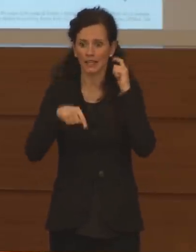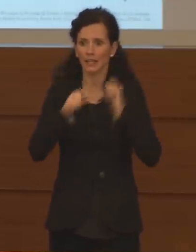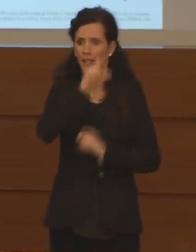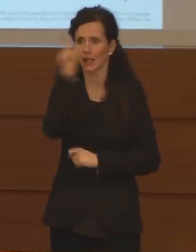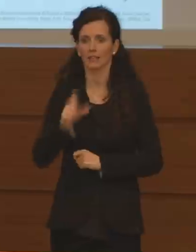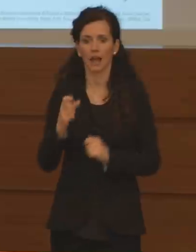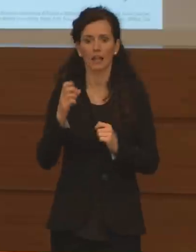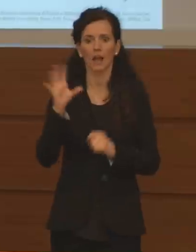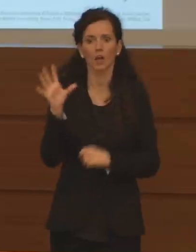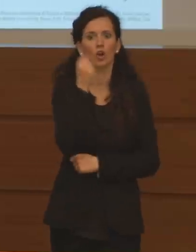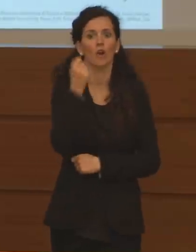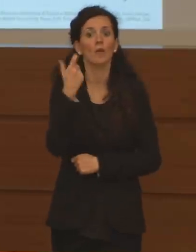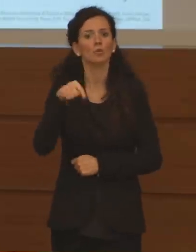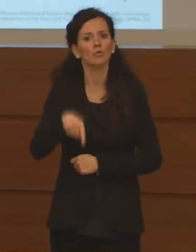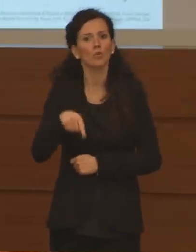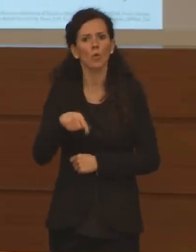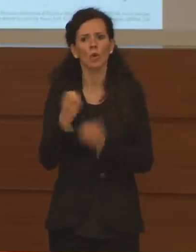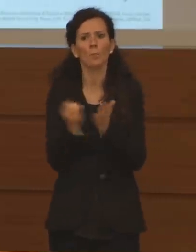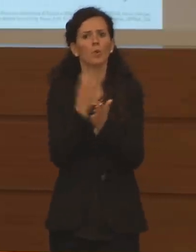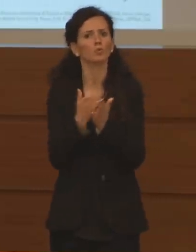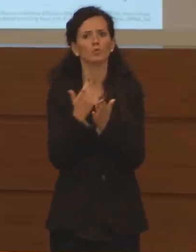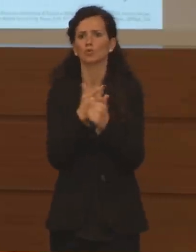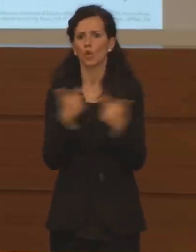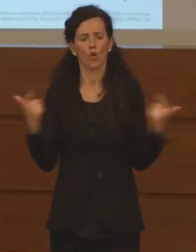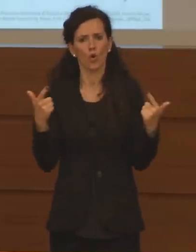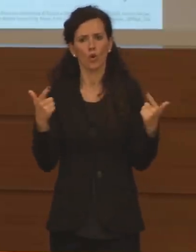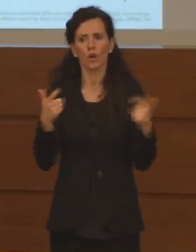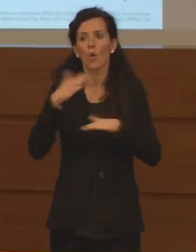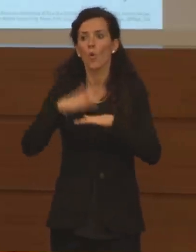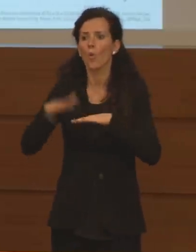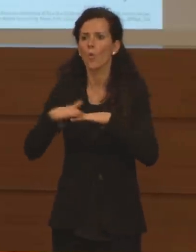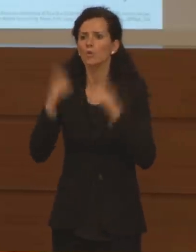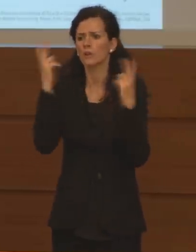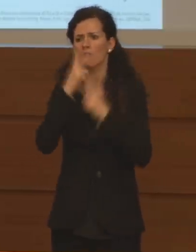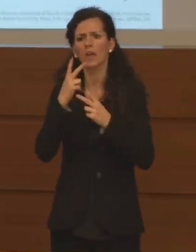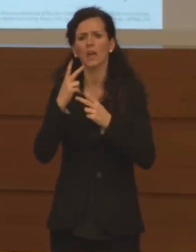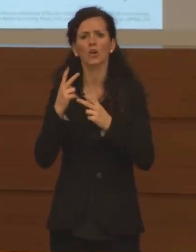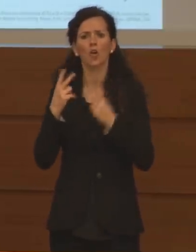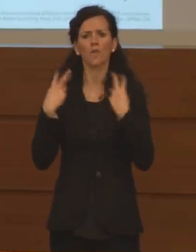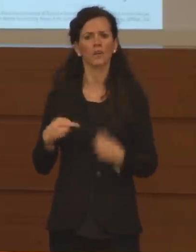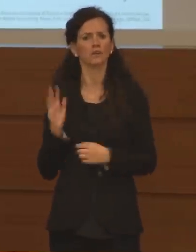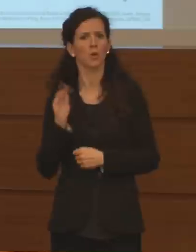producono, non si utilizzano normalmente le mascherine quelle che oggi noi